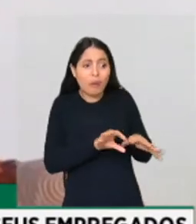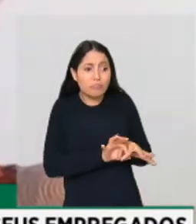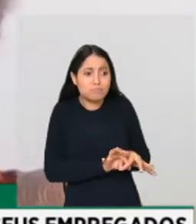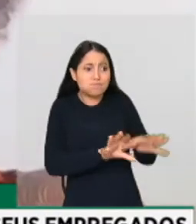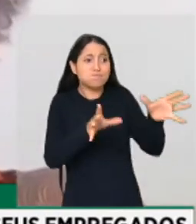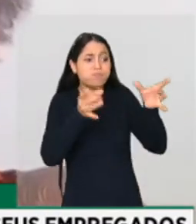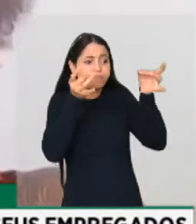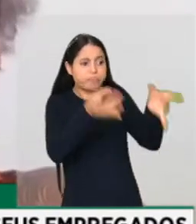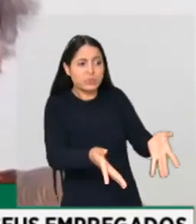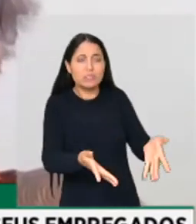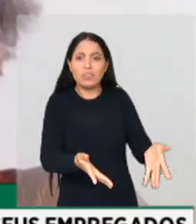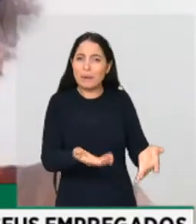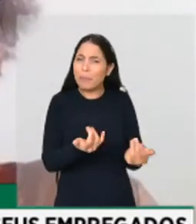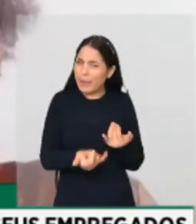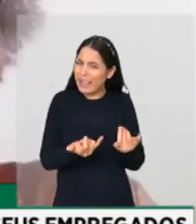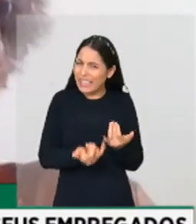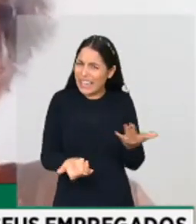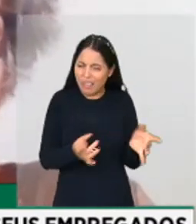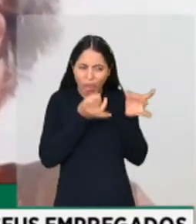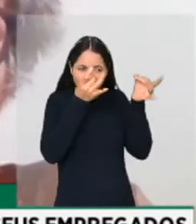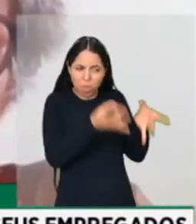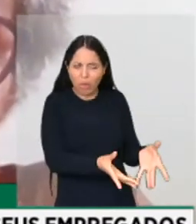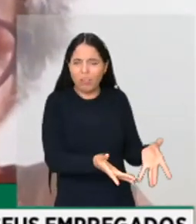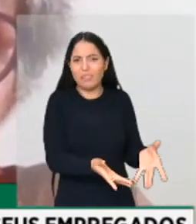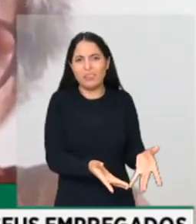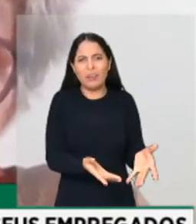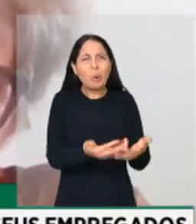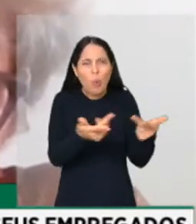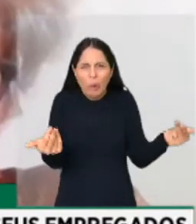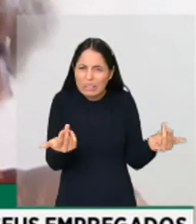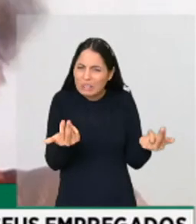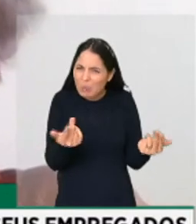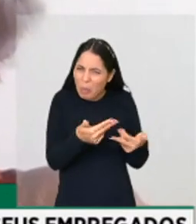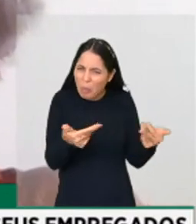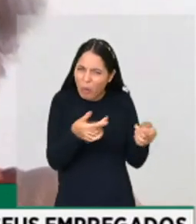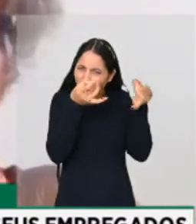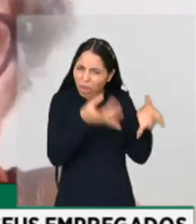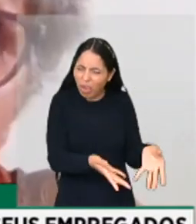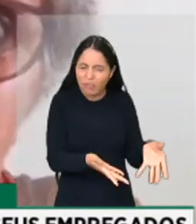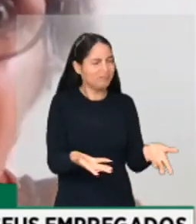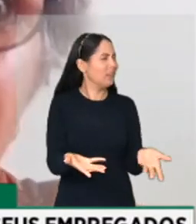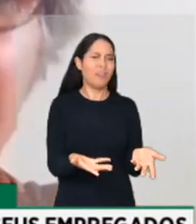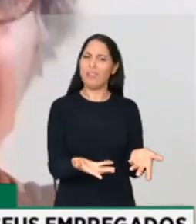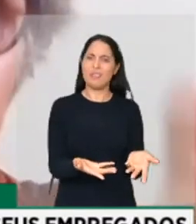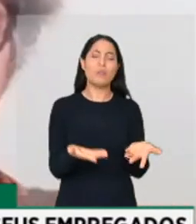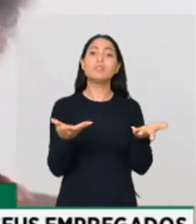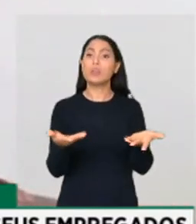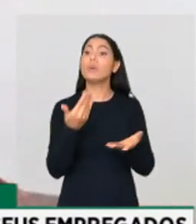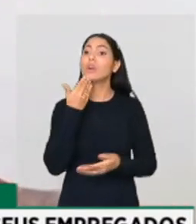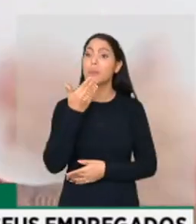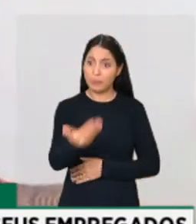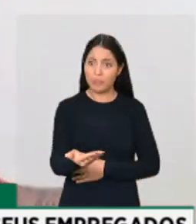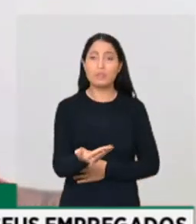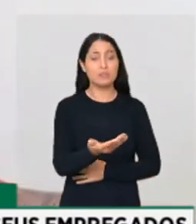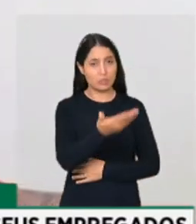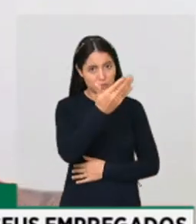AS PESSOAS ENTREGUES A NADA, JOGADAS COMO SE COISAS FOSSEM. EU GOSTARIA DE SOLICITAR A VOSSA EXCELÊNCIA A POSSIBILIDADE DE UMA